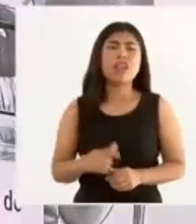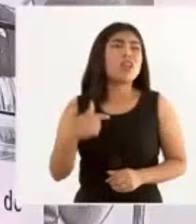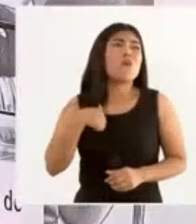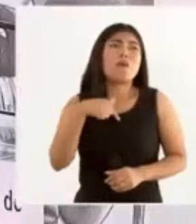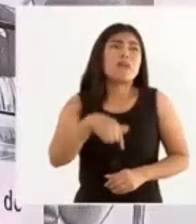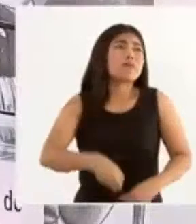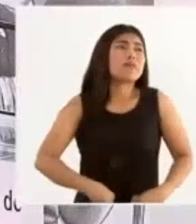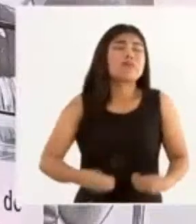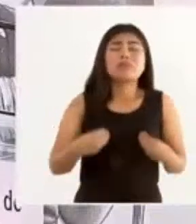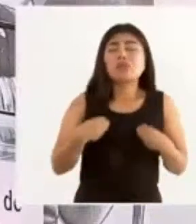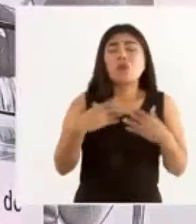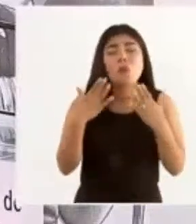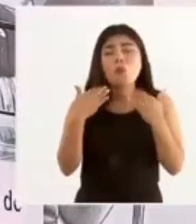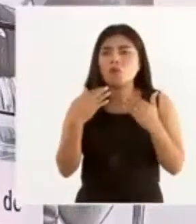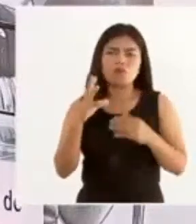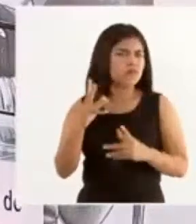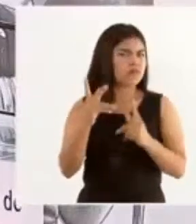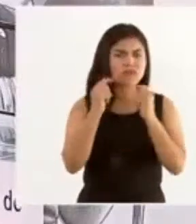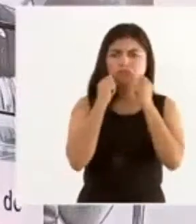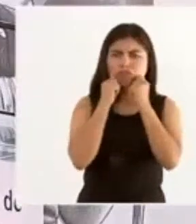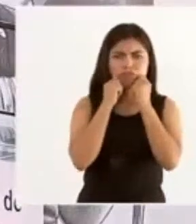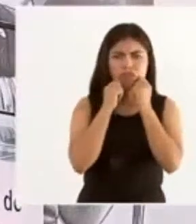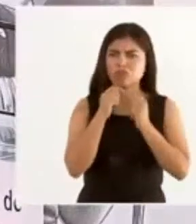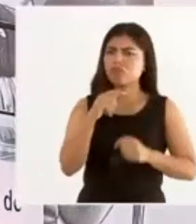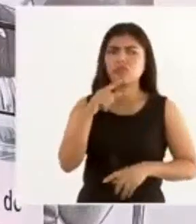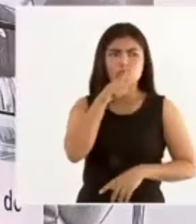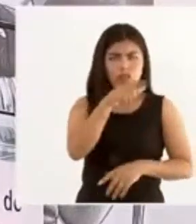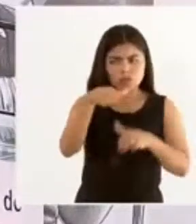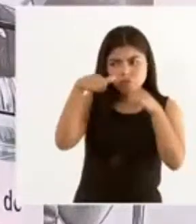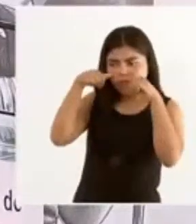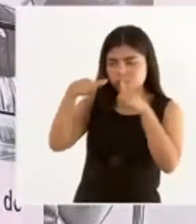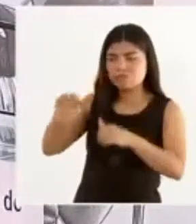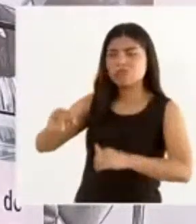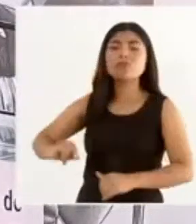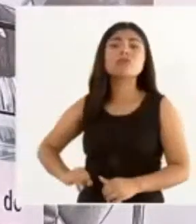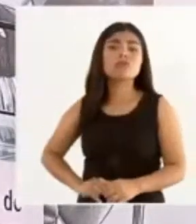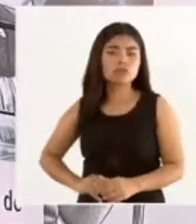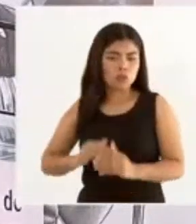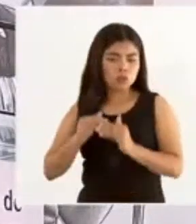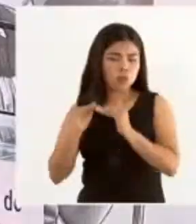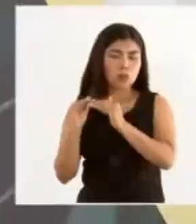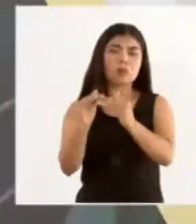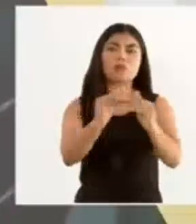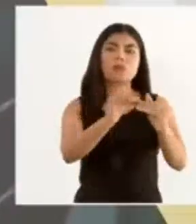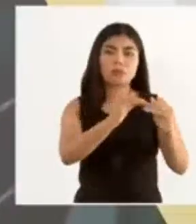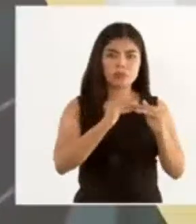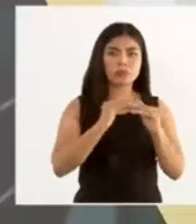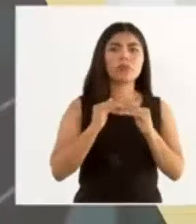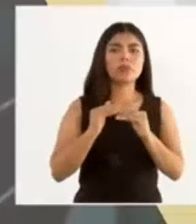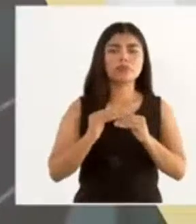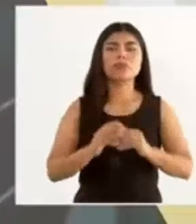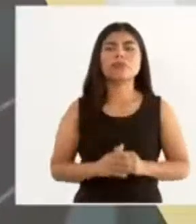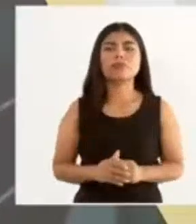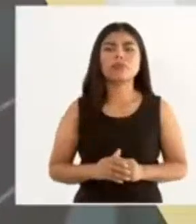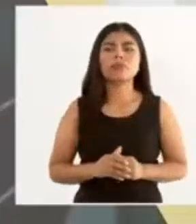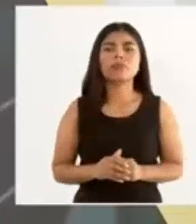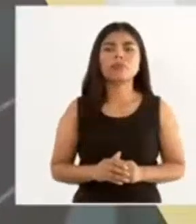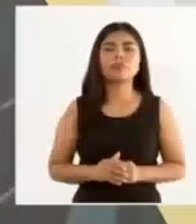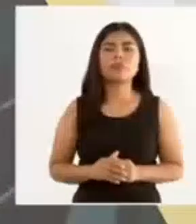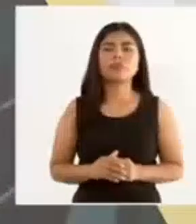recursos suficientes. Esa es la concepción de un sistema federalizado. Así que inició